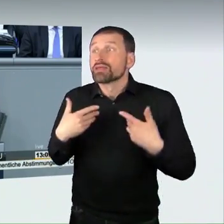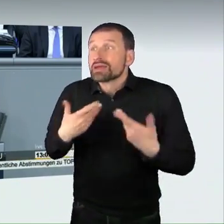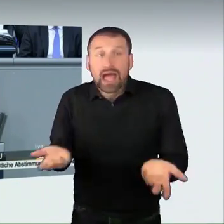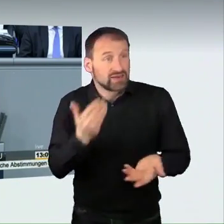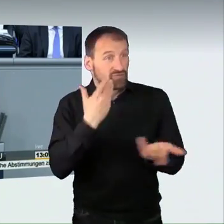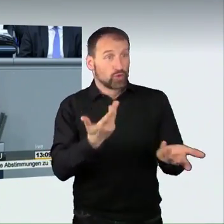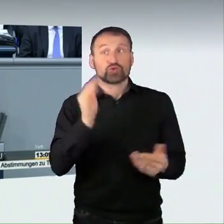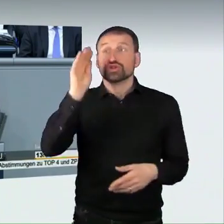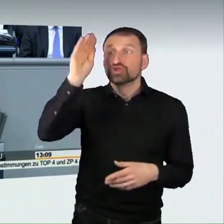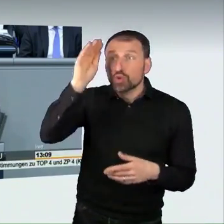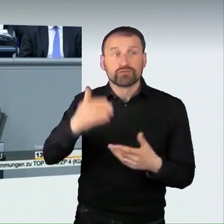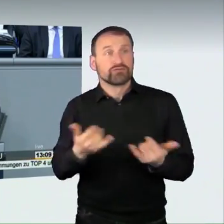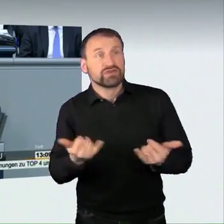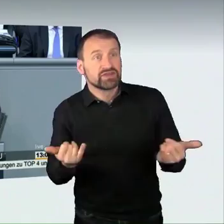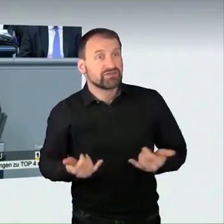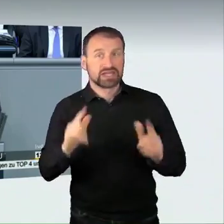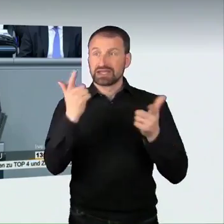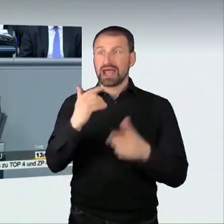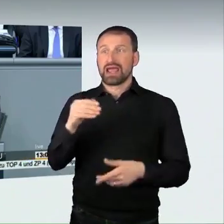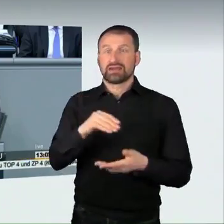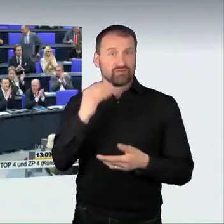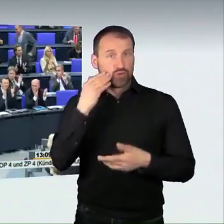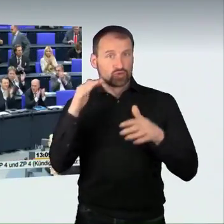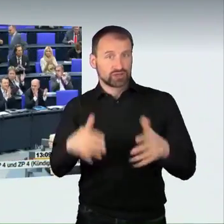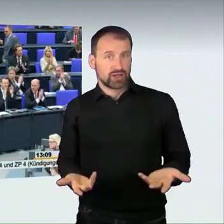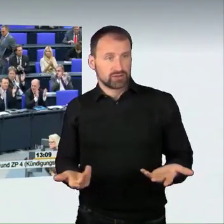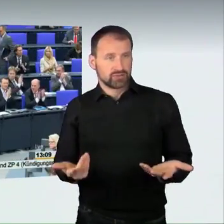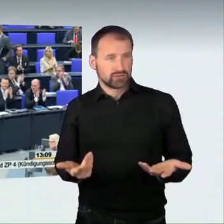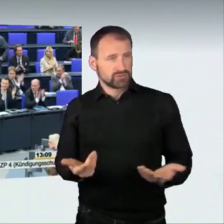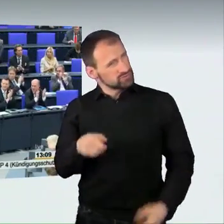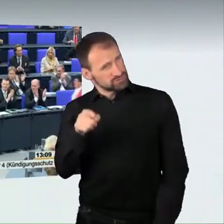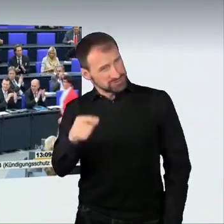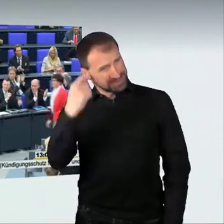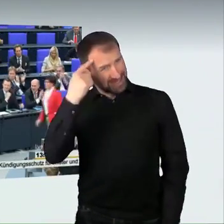anscheinend nur mit CDU/CSU, meine Damen und Herren. (Applaus)